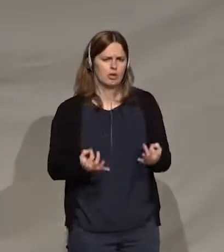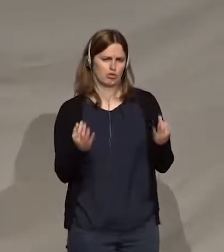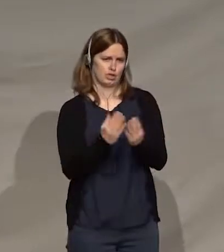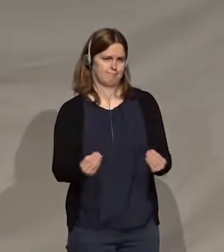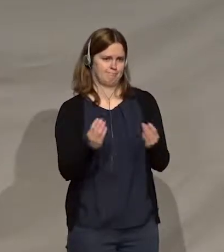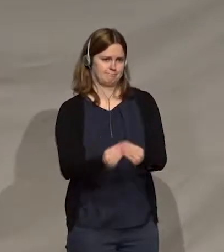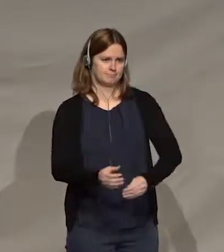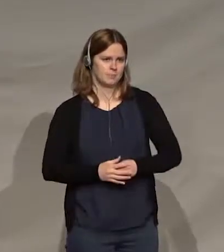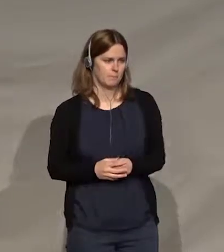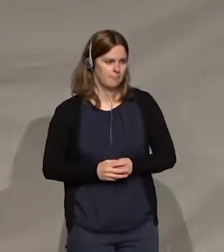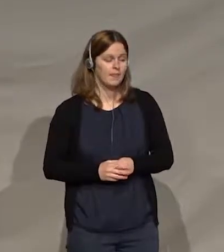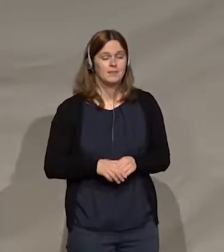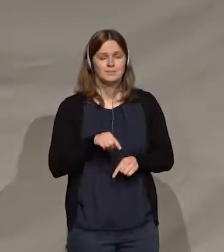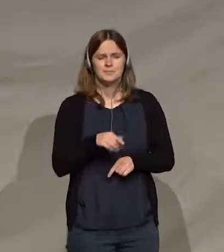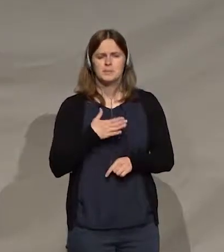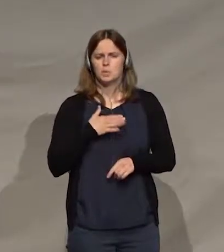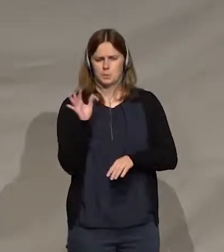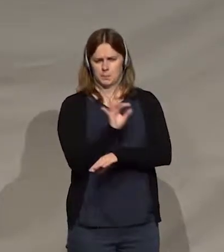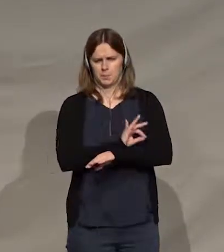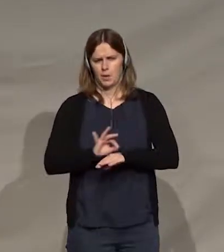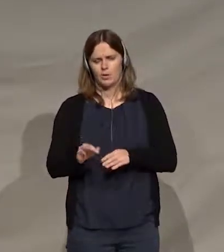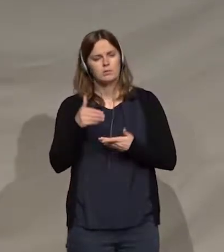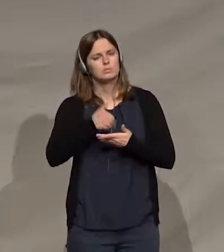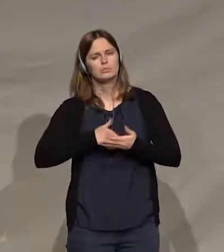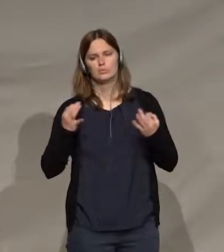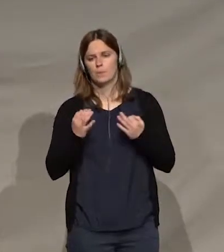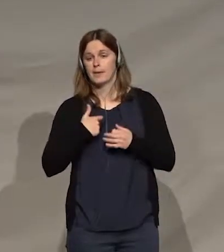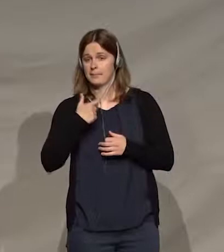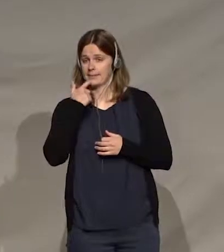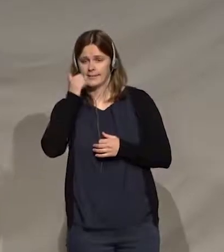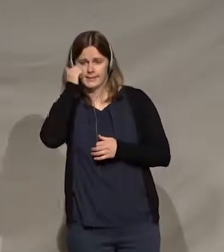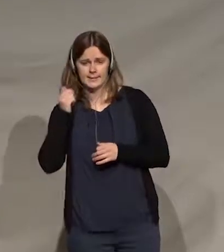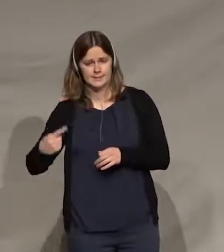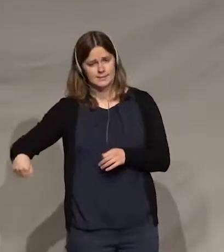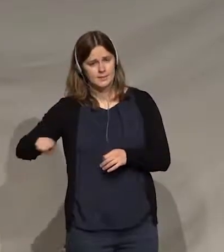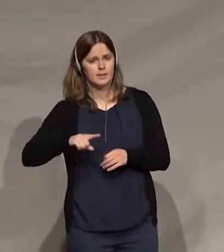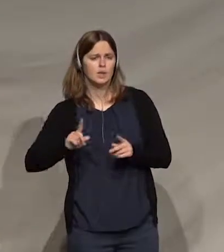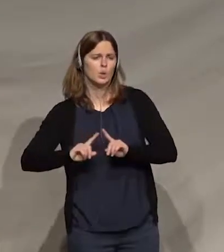by mohli nahrát své dokumenty a sami se rozhodnout, jak své dokumenty chtějí převést.